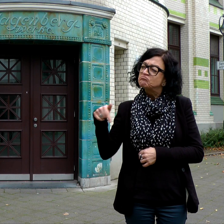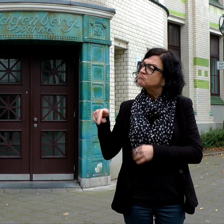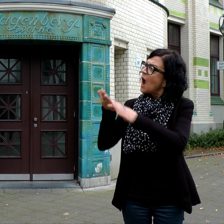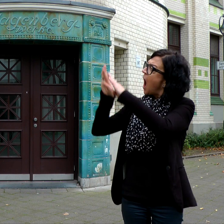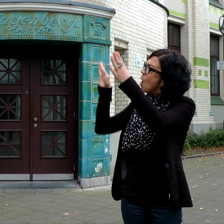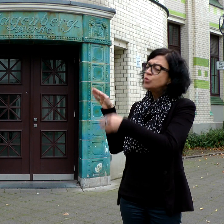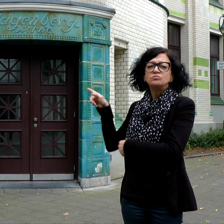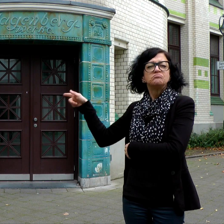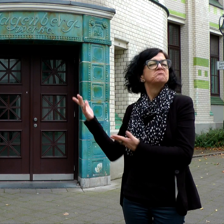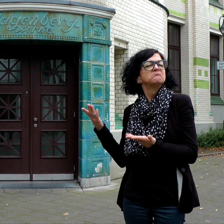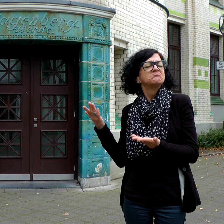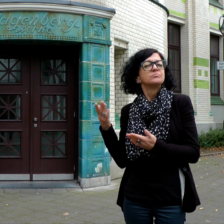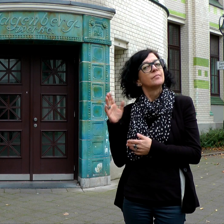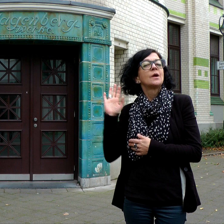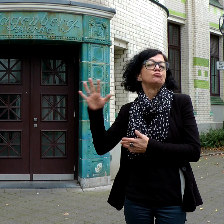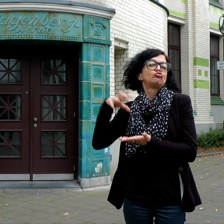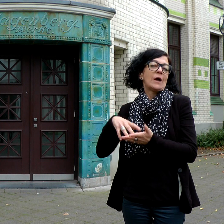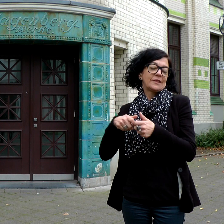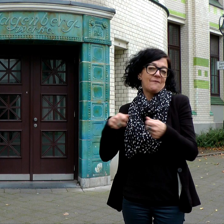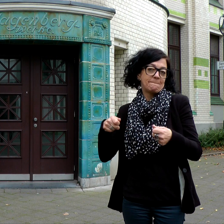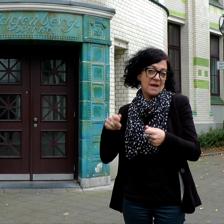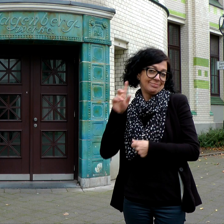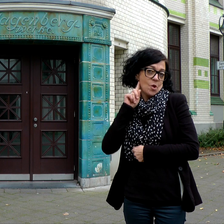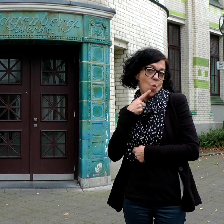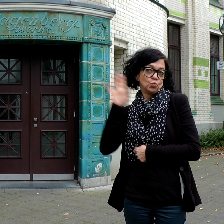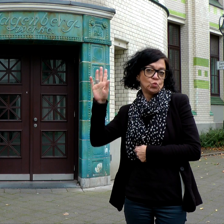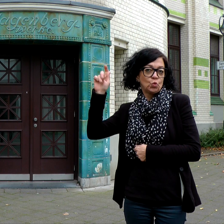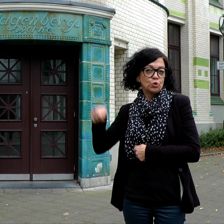In diesem Gebäude ist der Stadtverband der Gehörlosen Düsseldorf e.V. untergebracht.